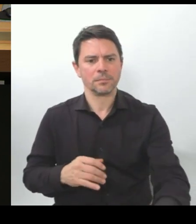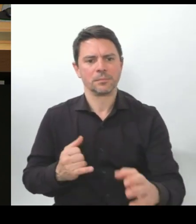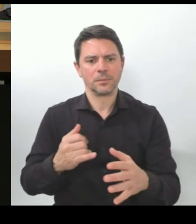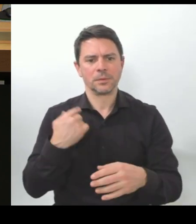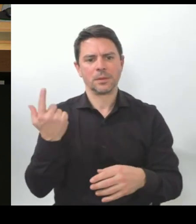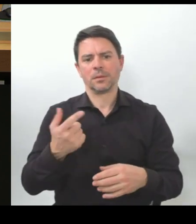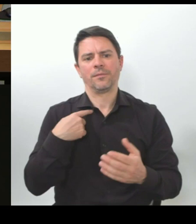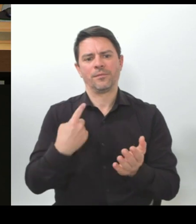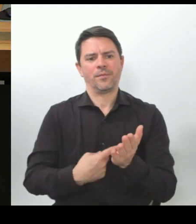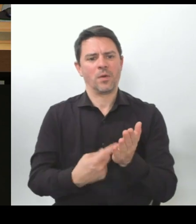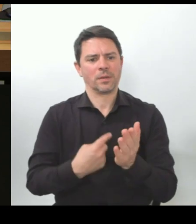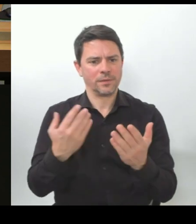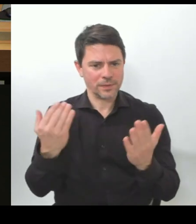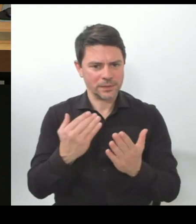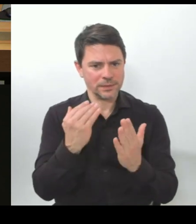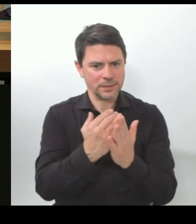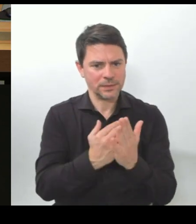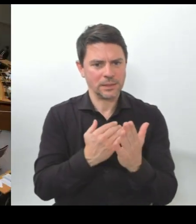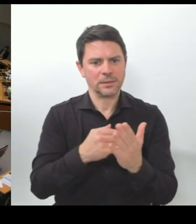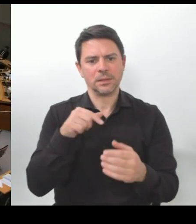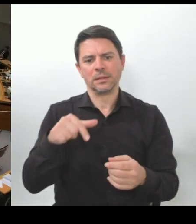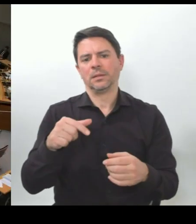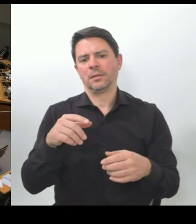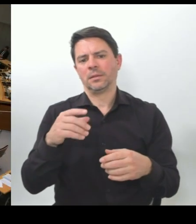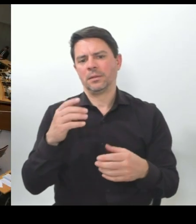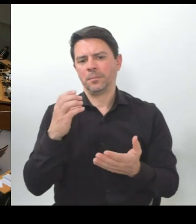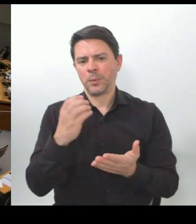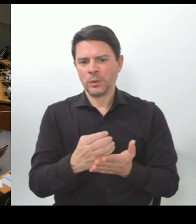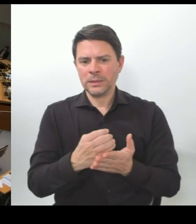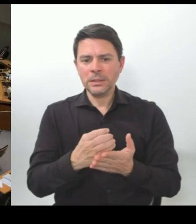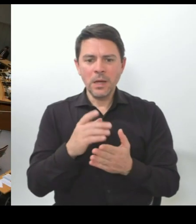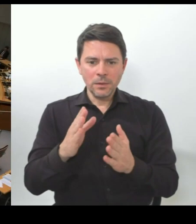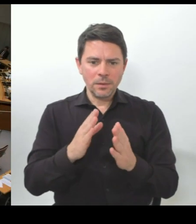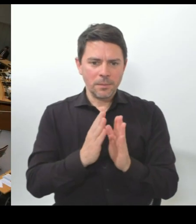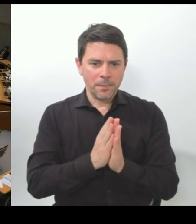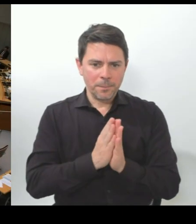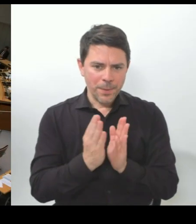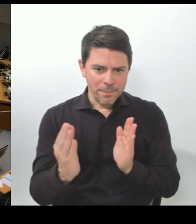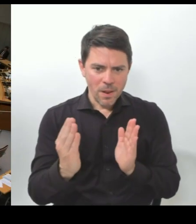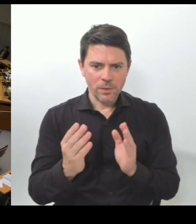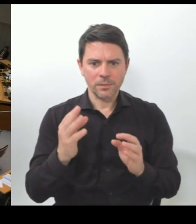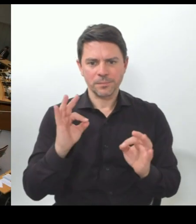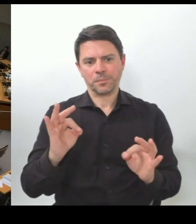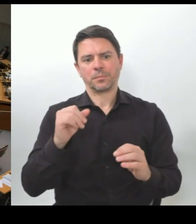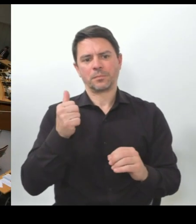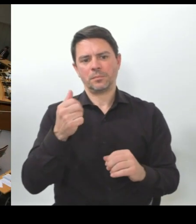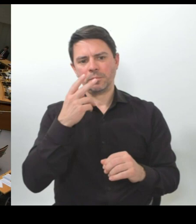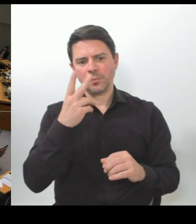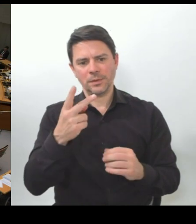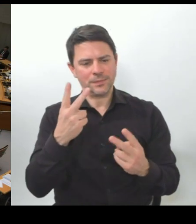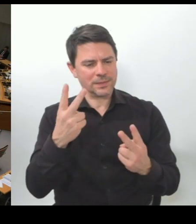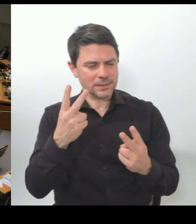Egal, ob wir uns in innen- oder Außenbezirken be. Zum Schluss möchte ich aber auch noch mal den Kolleginnen